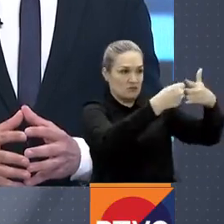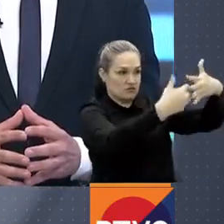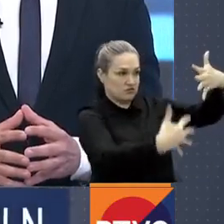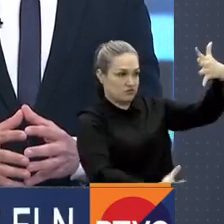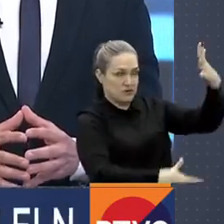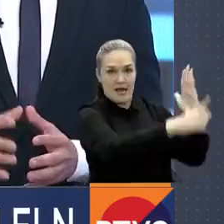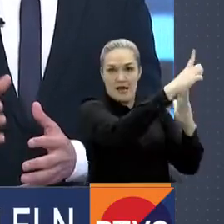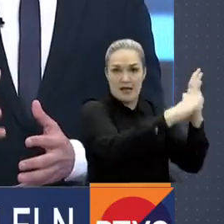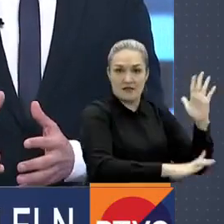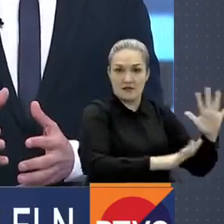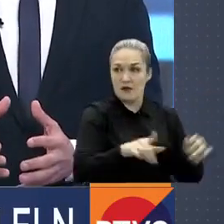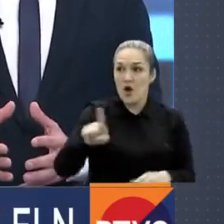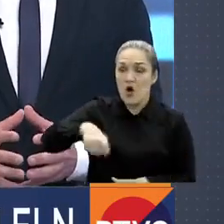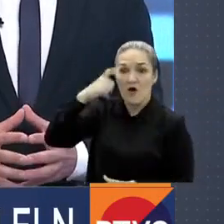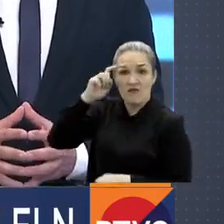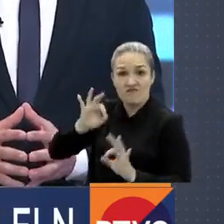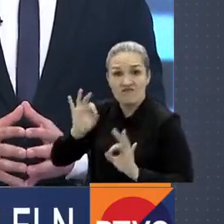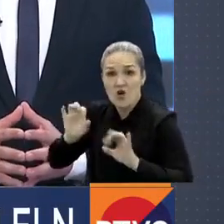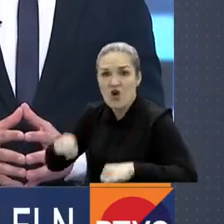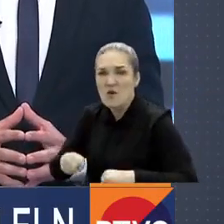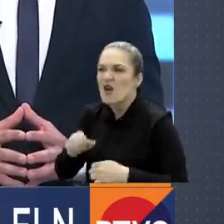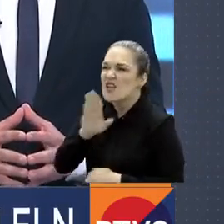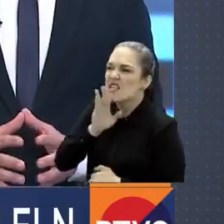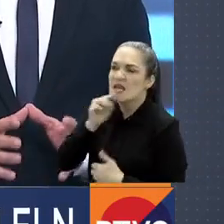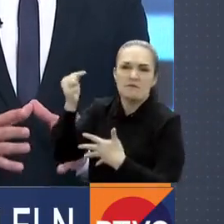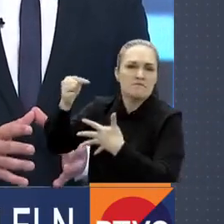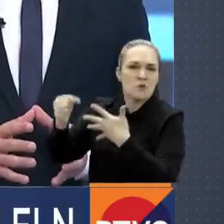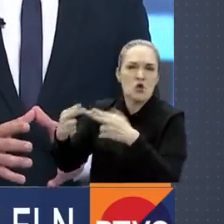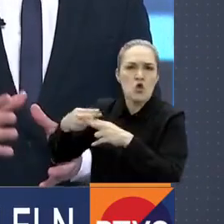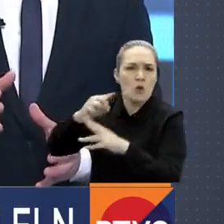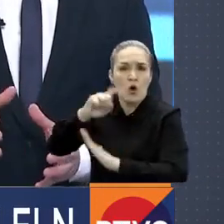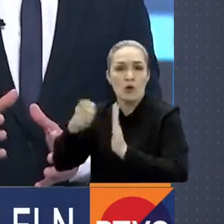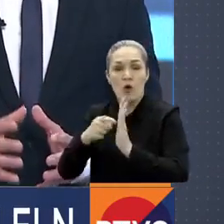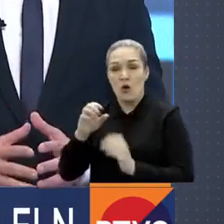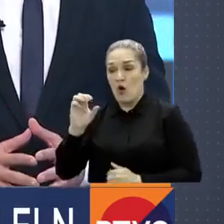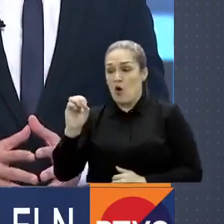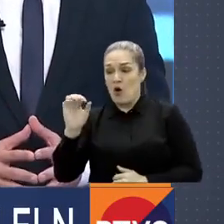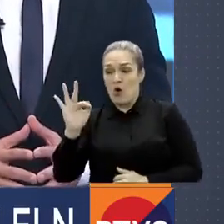SIMóN PAVóN.